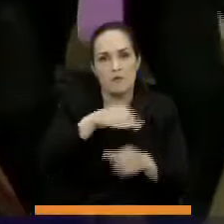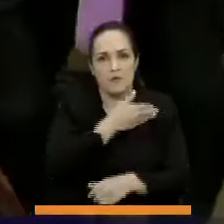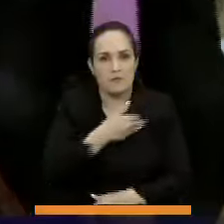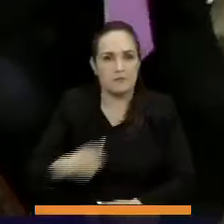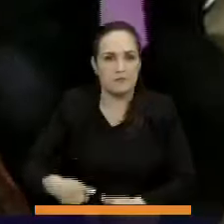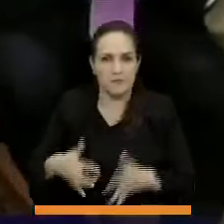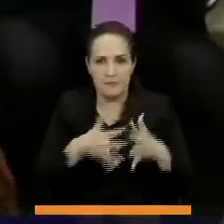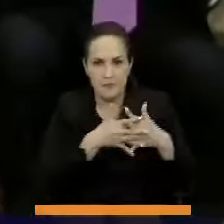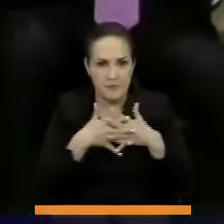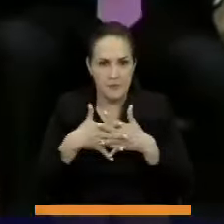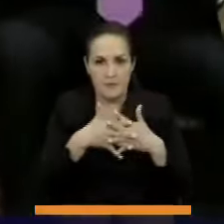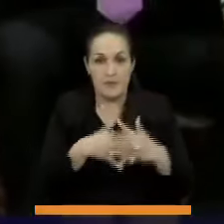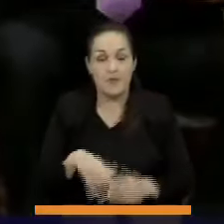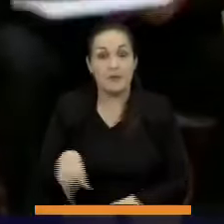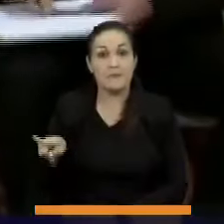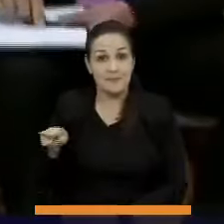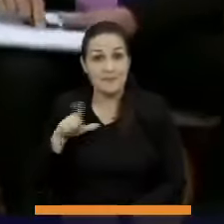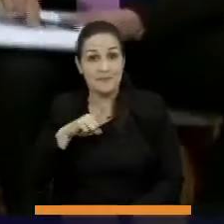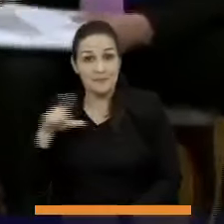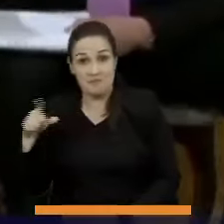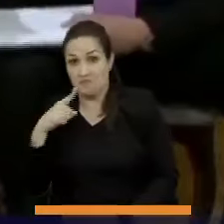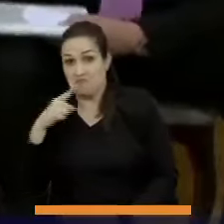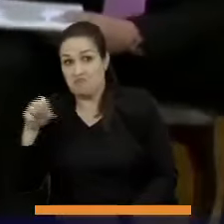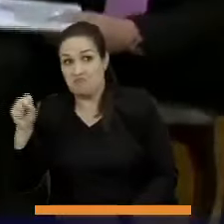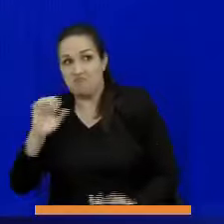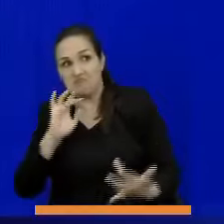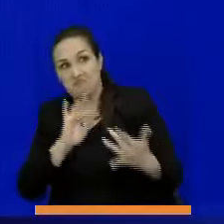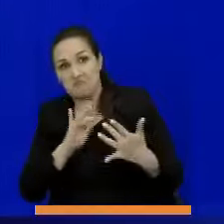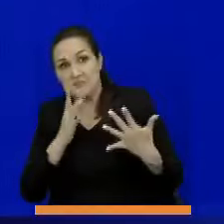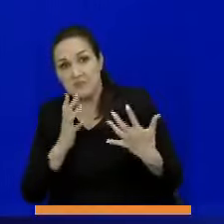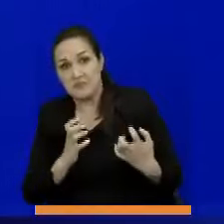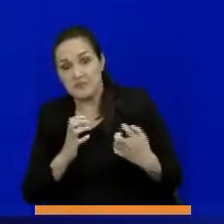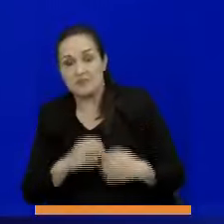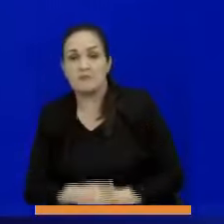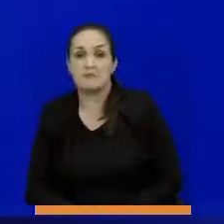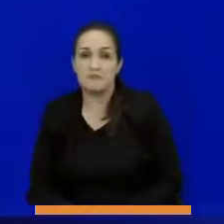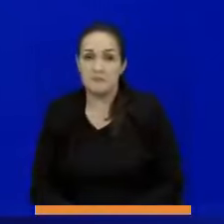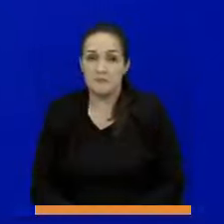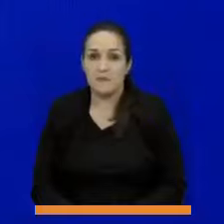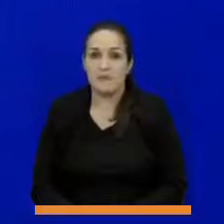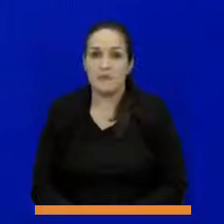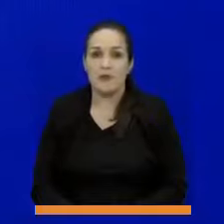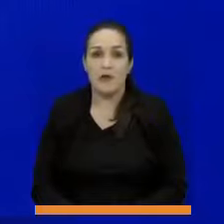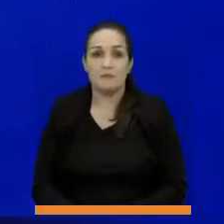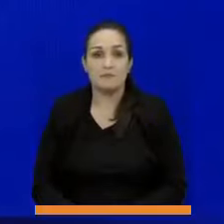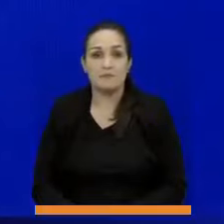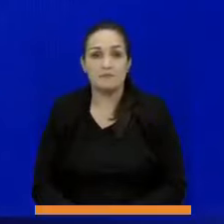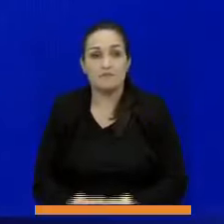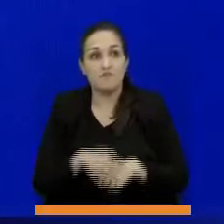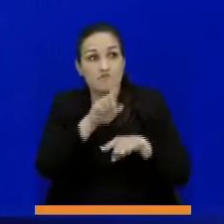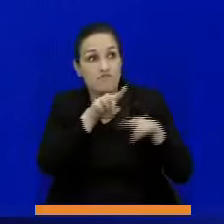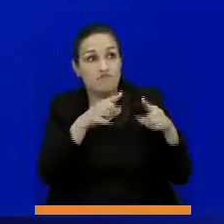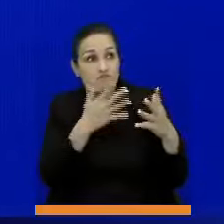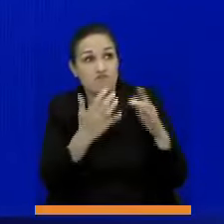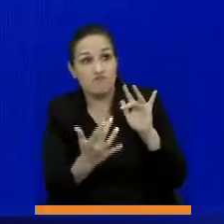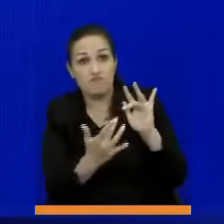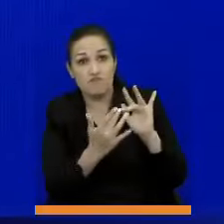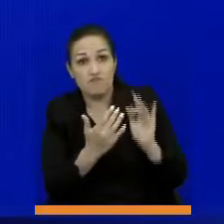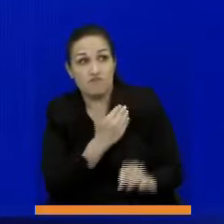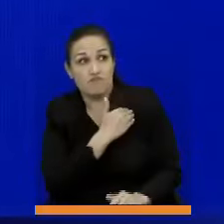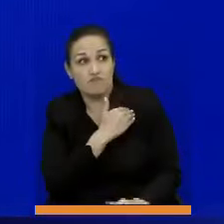COMO MíNIMO.